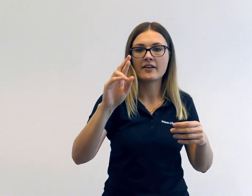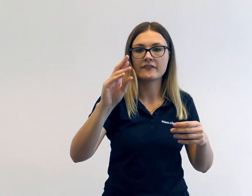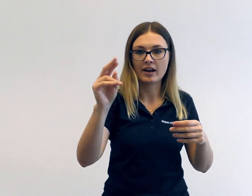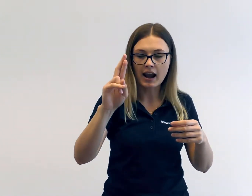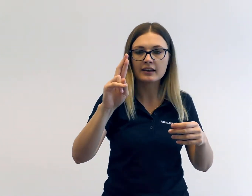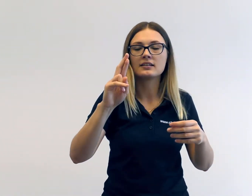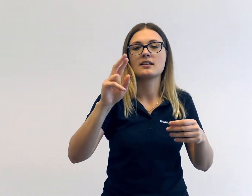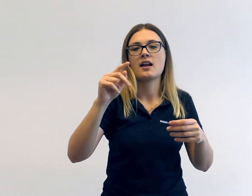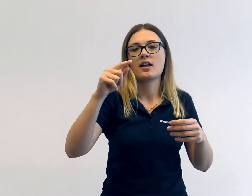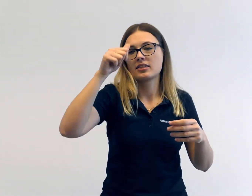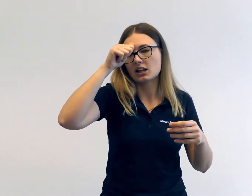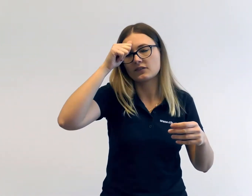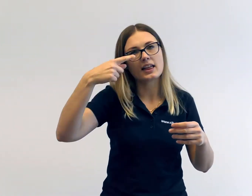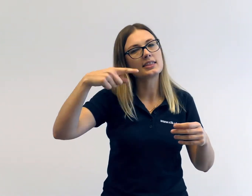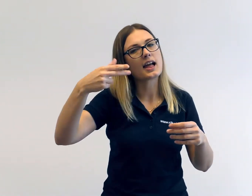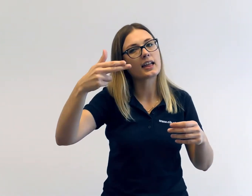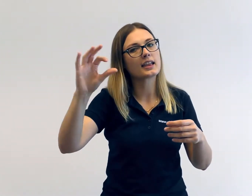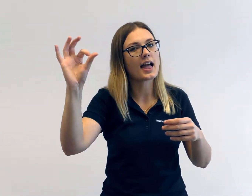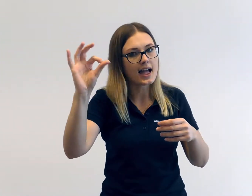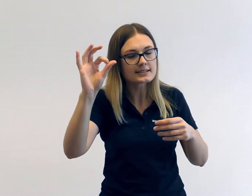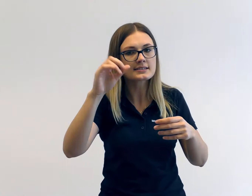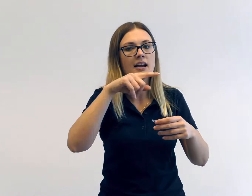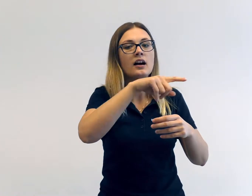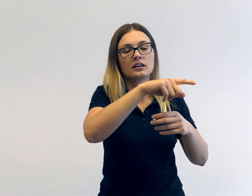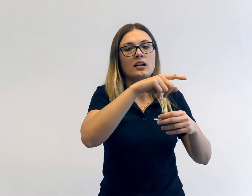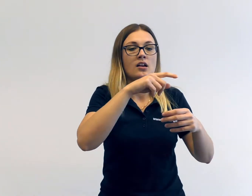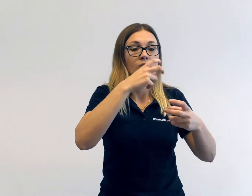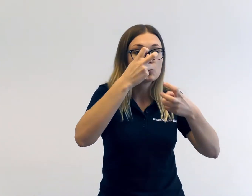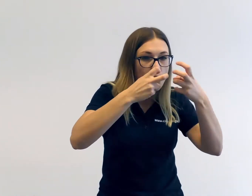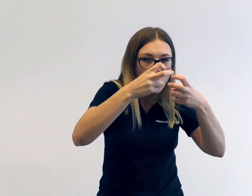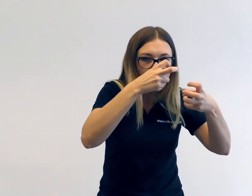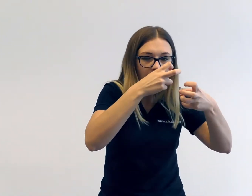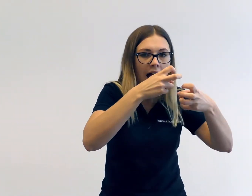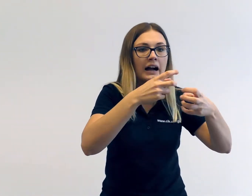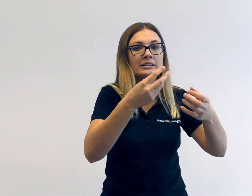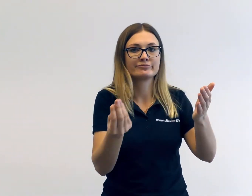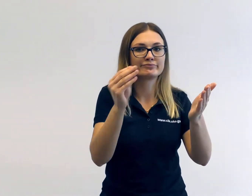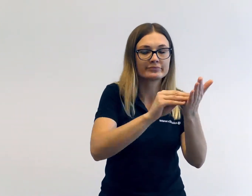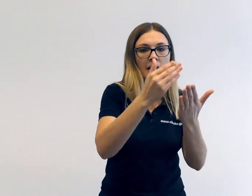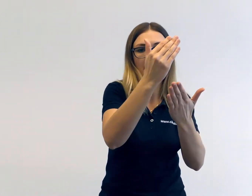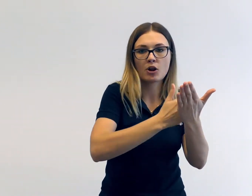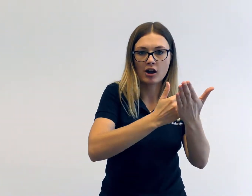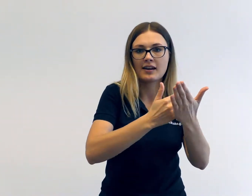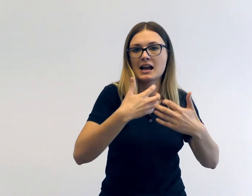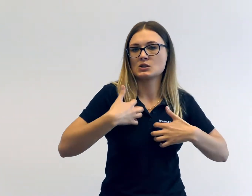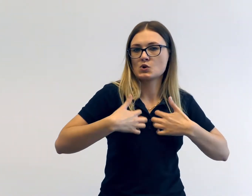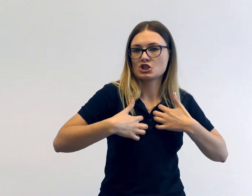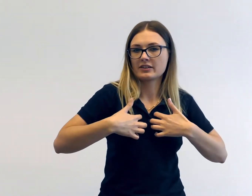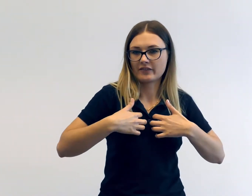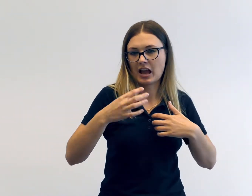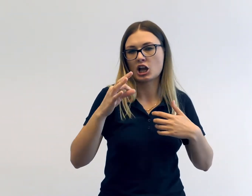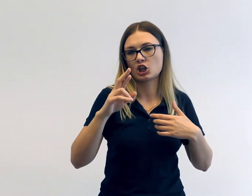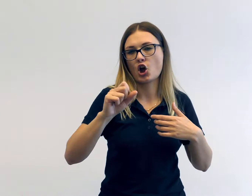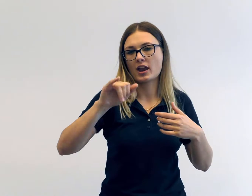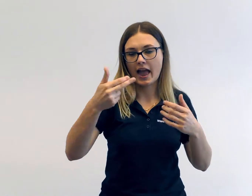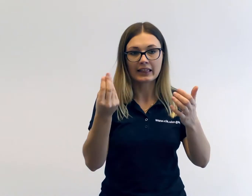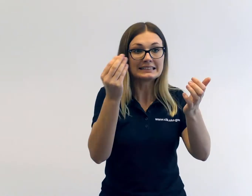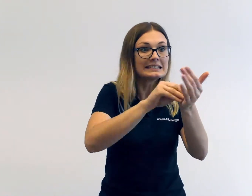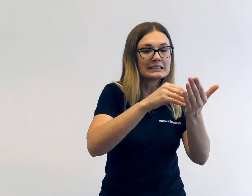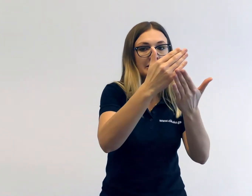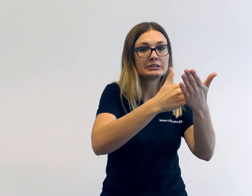Hakerzy atakują serwery DNS (Domain Name Service) i „zatruwają je”.